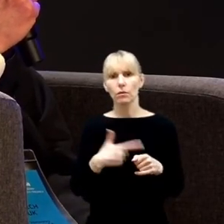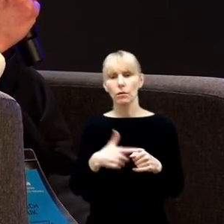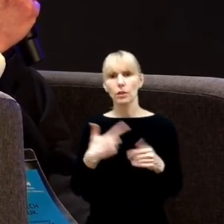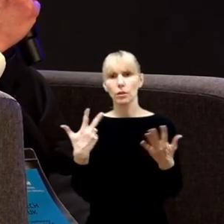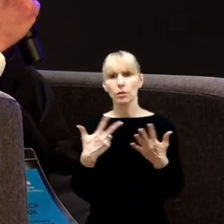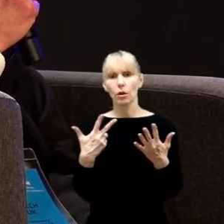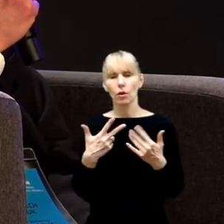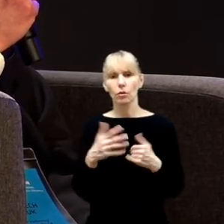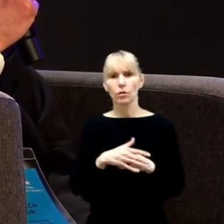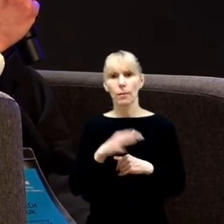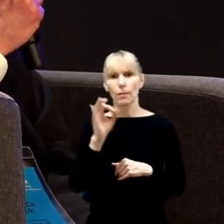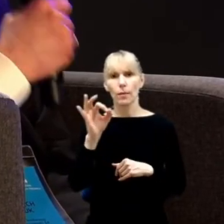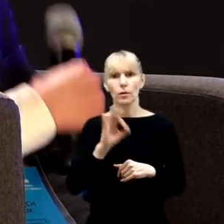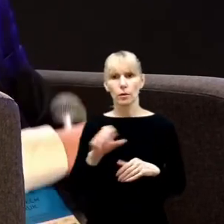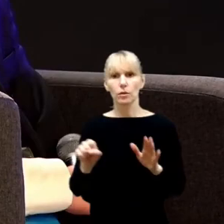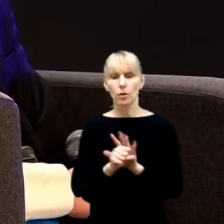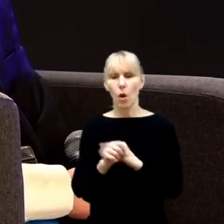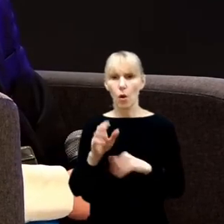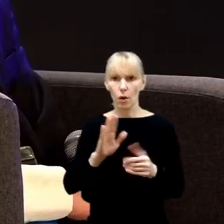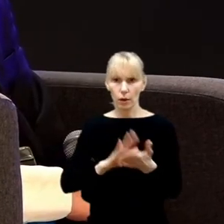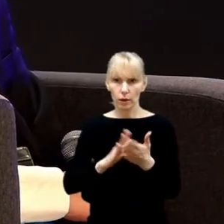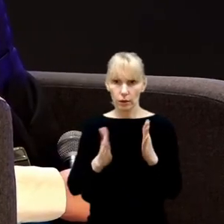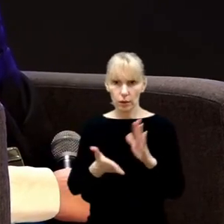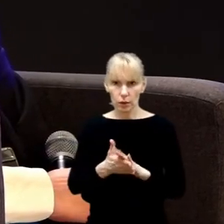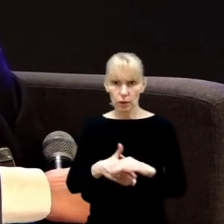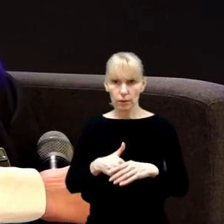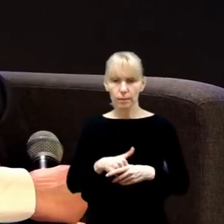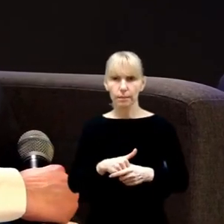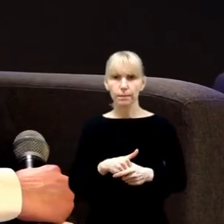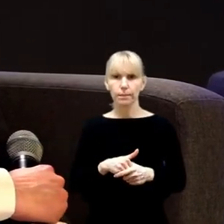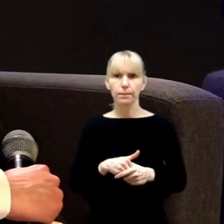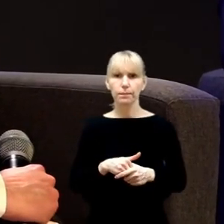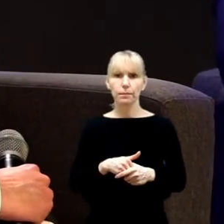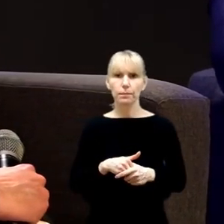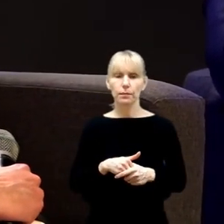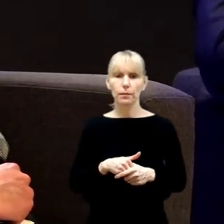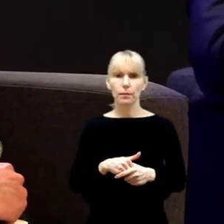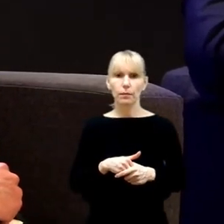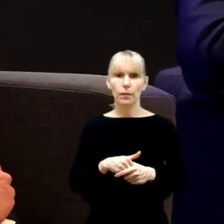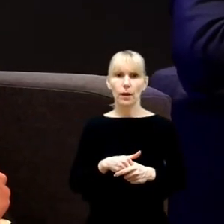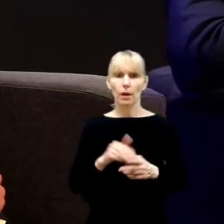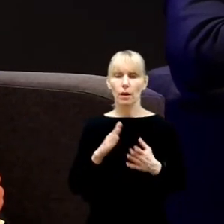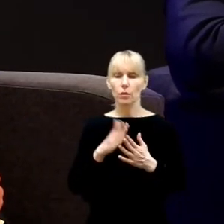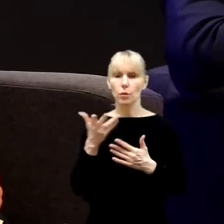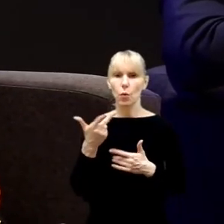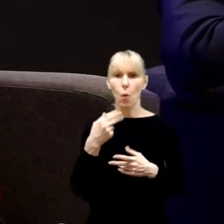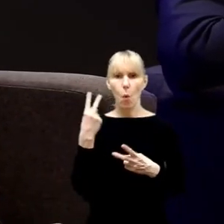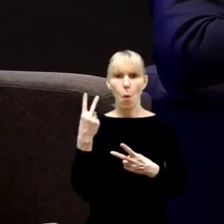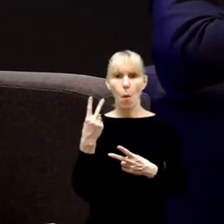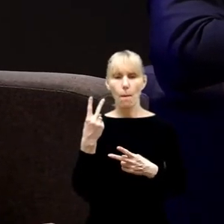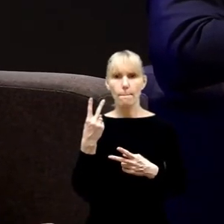Rozumiem, jednak mimo wszystko mieszkanie, czy też w ogóle, poszukiwanie mieszkania wiąże się z dużymi emocjami